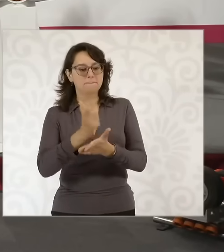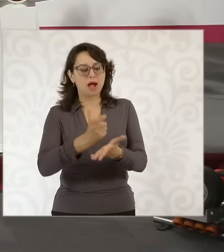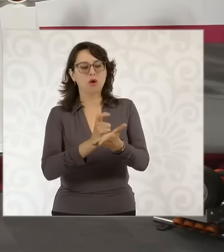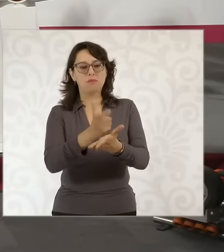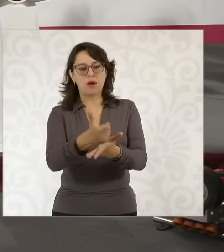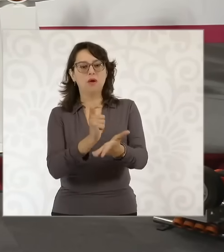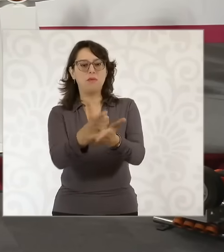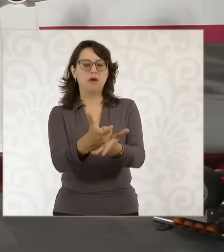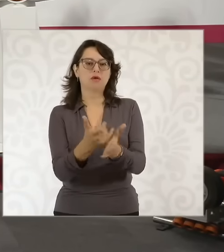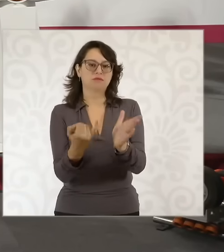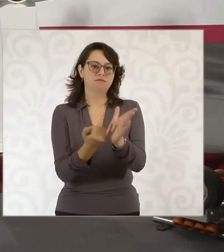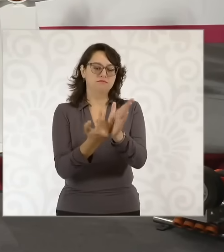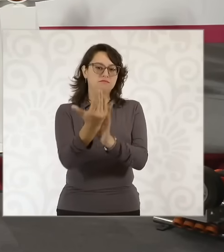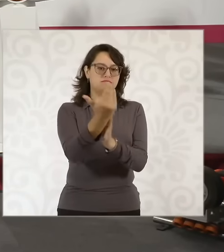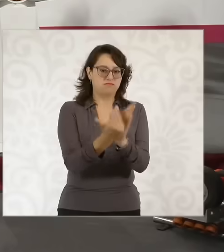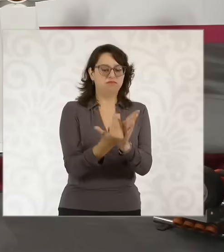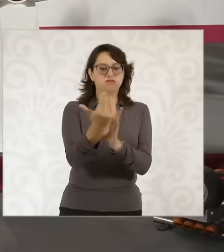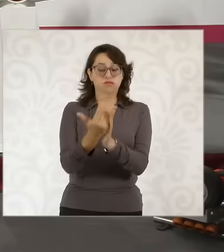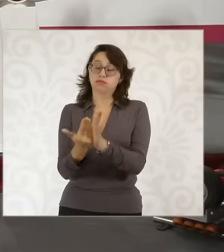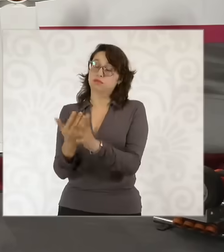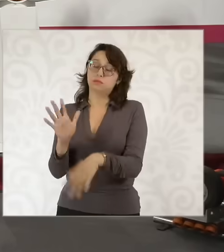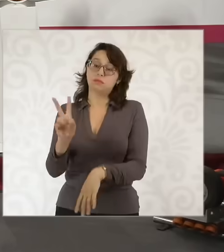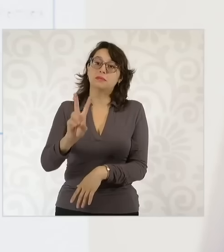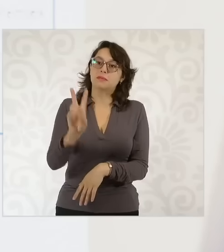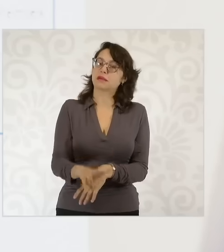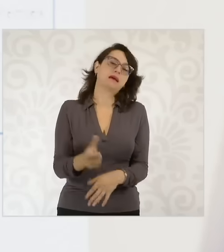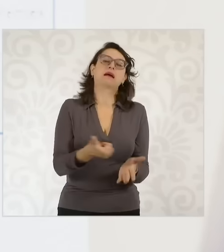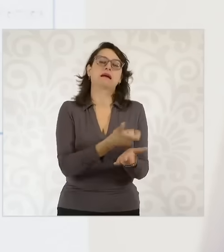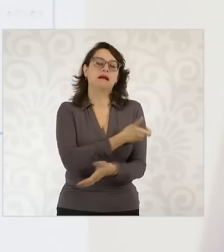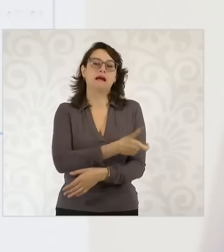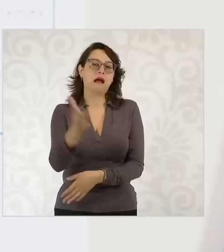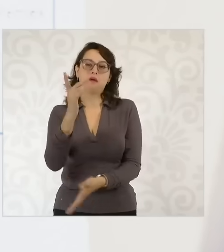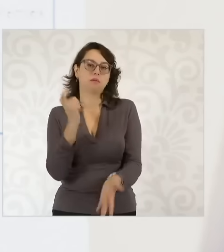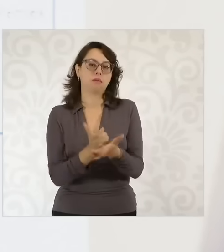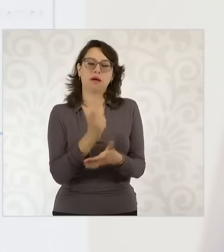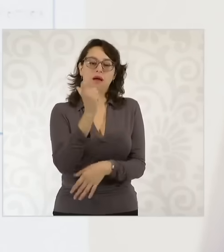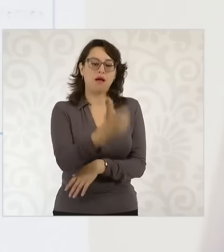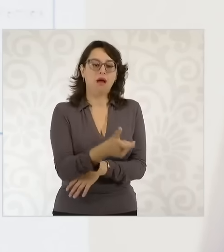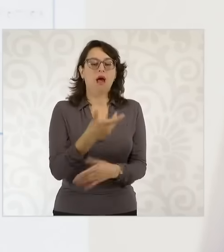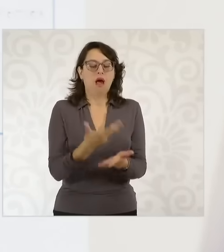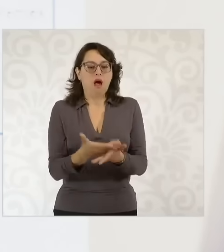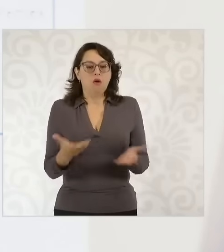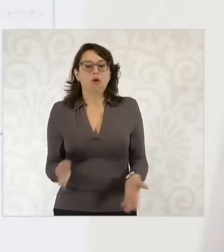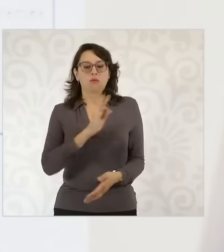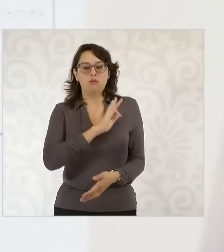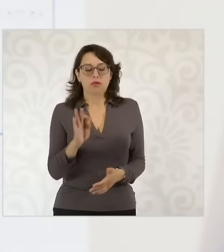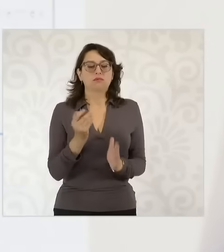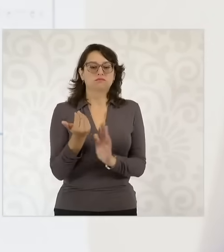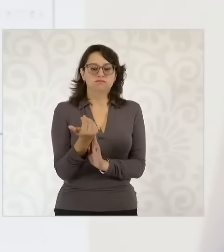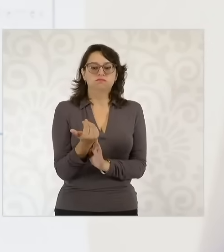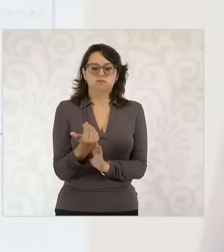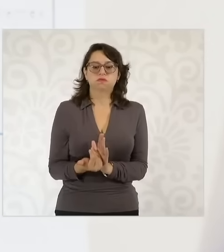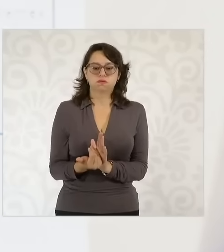plazo que es eh que es muy cara para para Pemex y nos va a permitir bajar eh la el costo de la